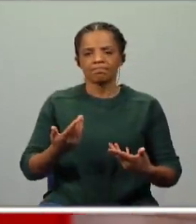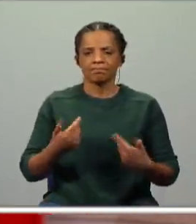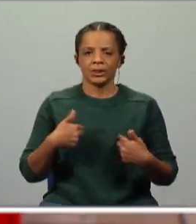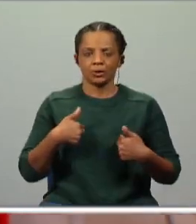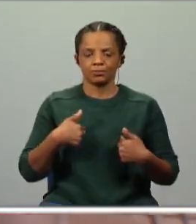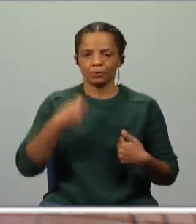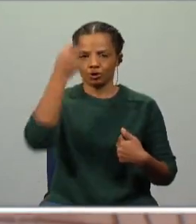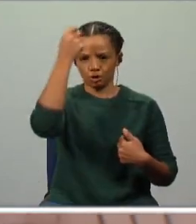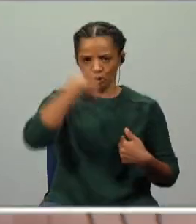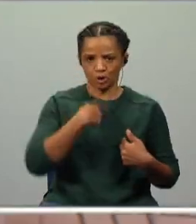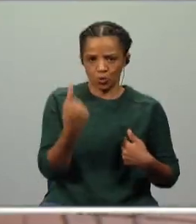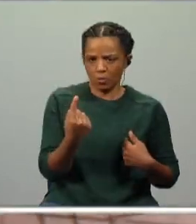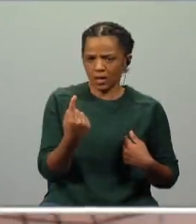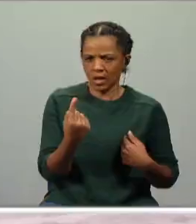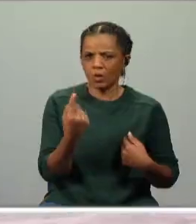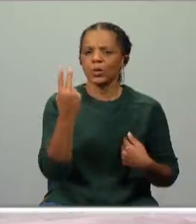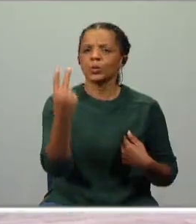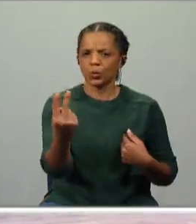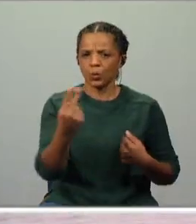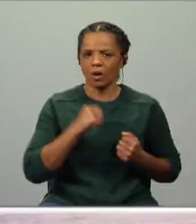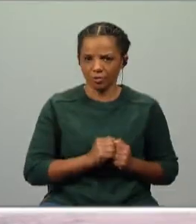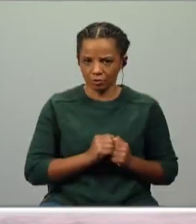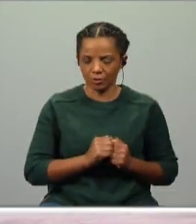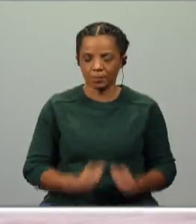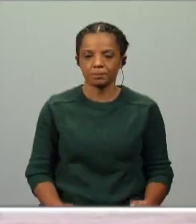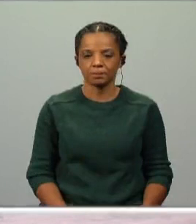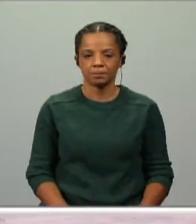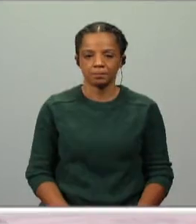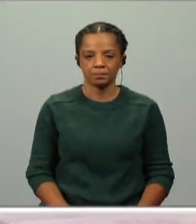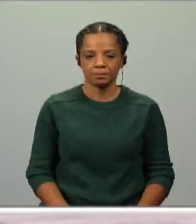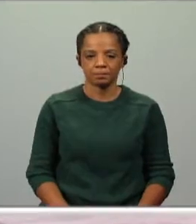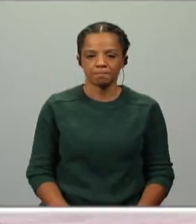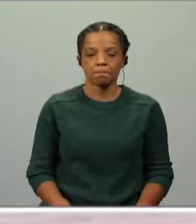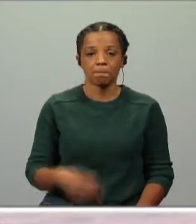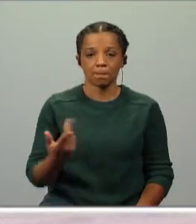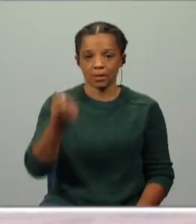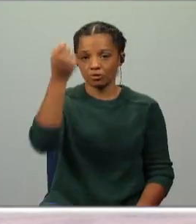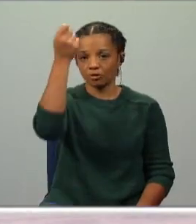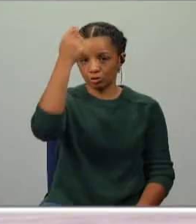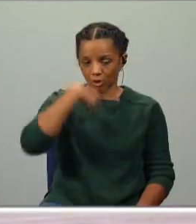como é costume, mas duas histórias Vou apresentar a história, uma chama-se.